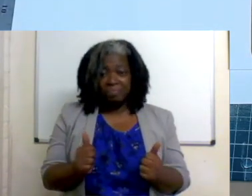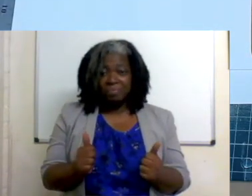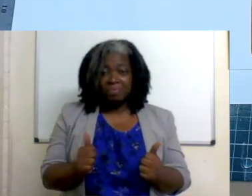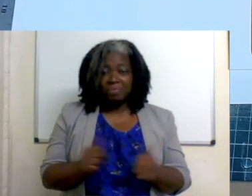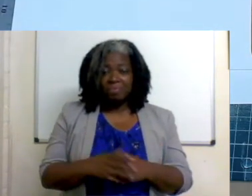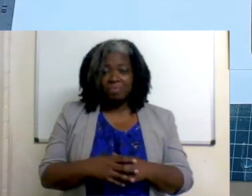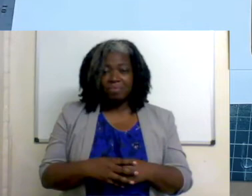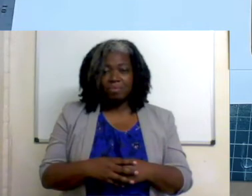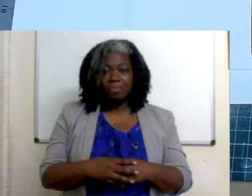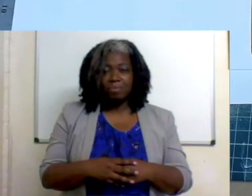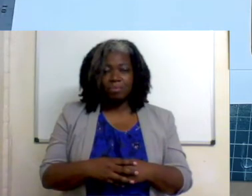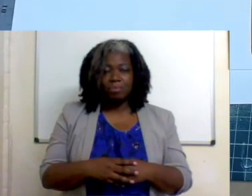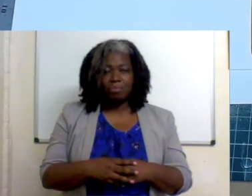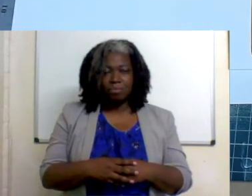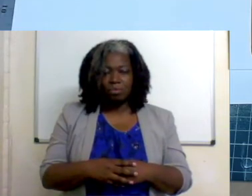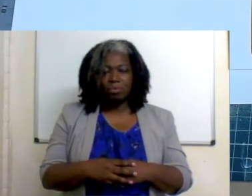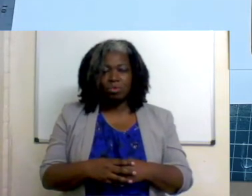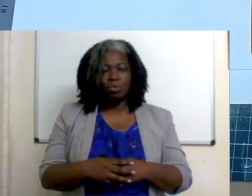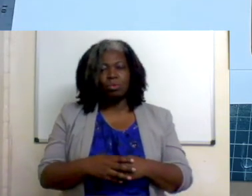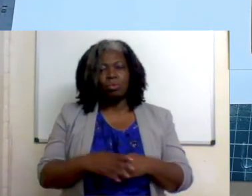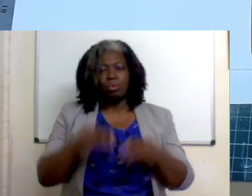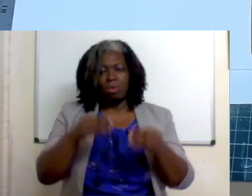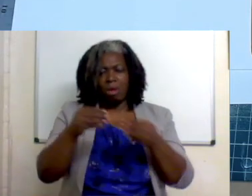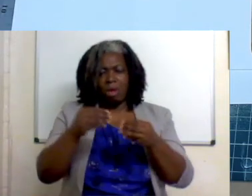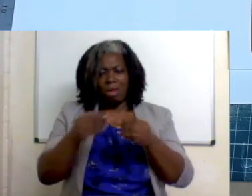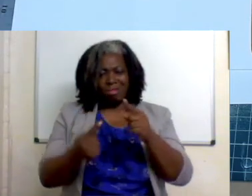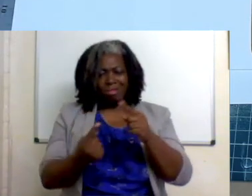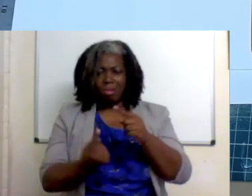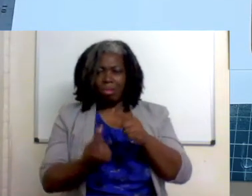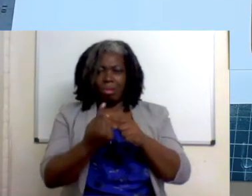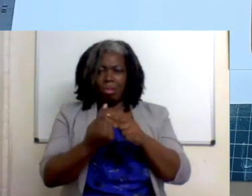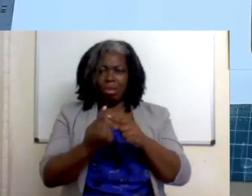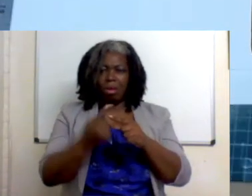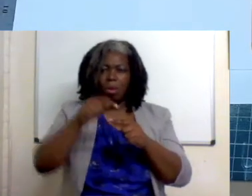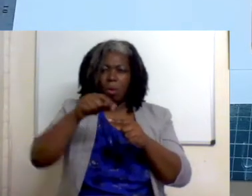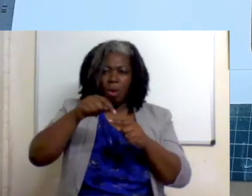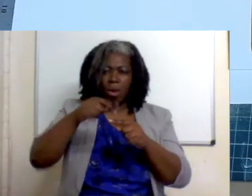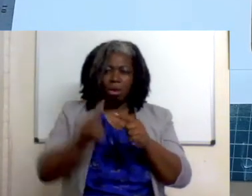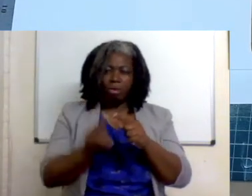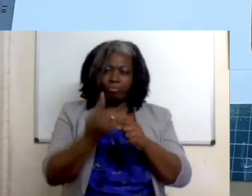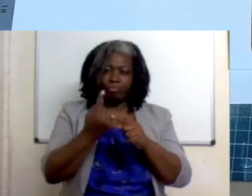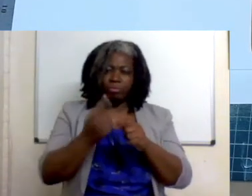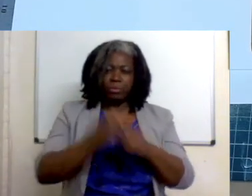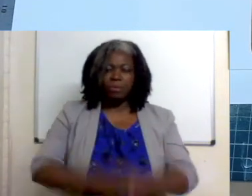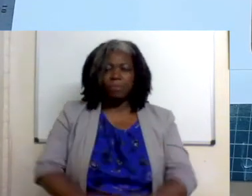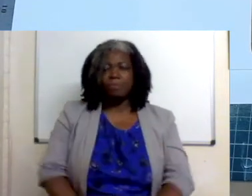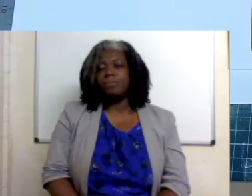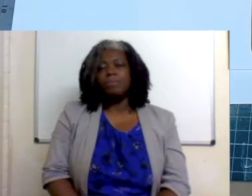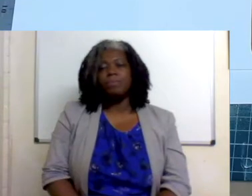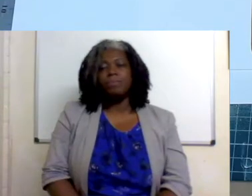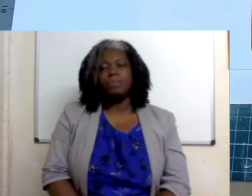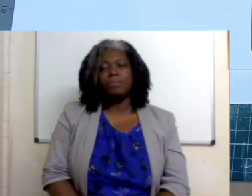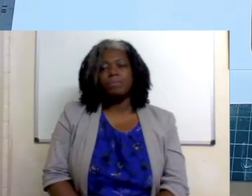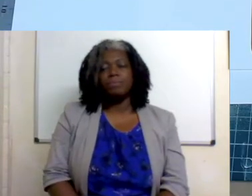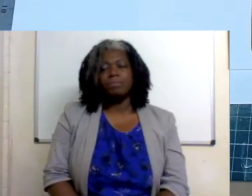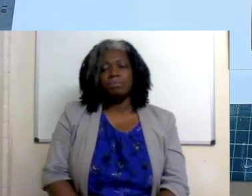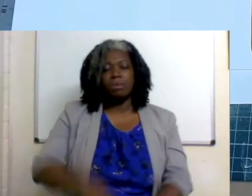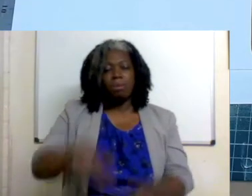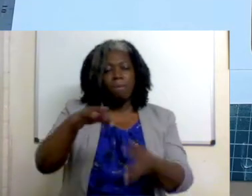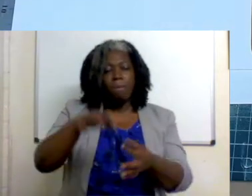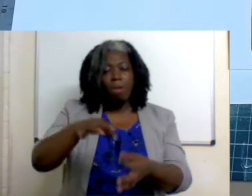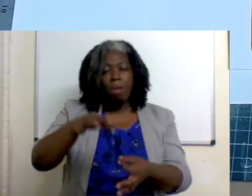Dobre, udelal jsem diru do toho papiru a prostrcil jsem tam tu jehlu.